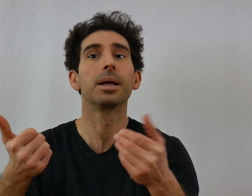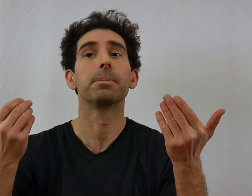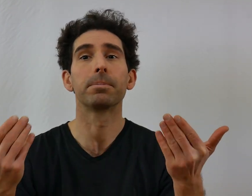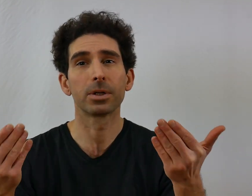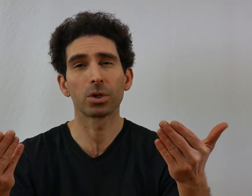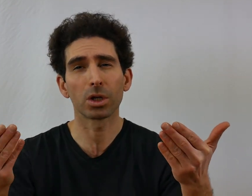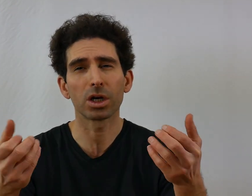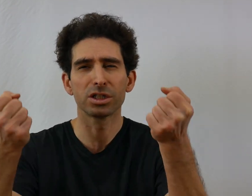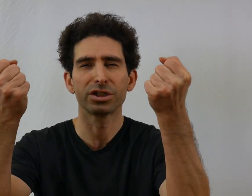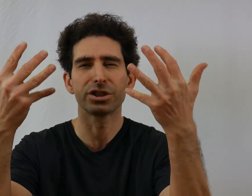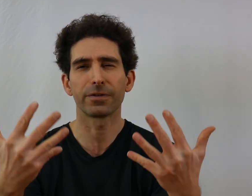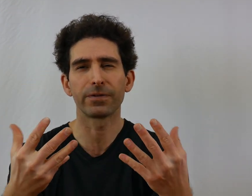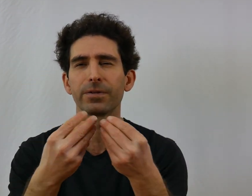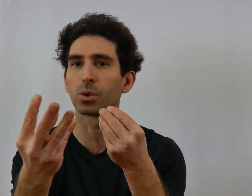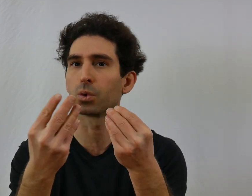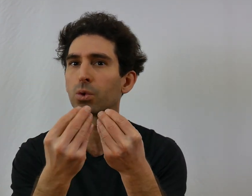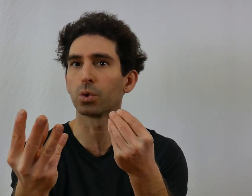Et maintenant, un peu de chiffres.